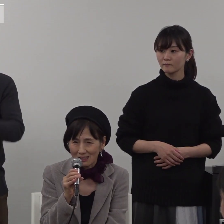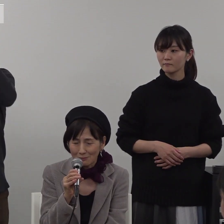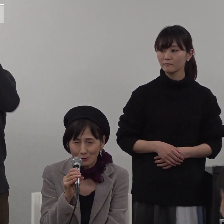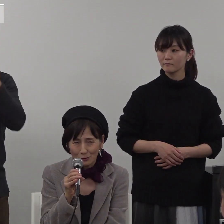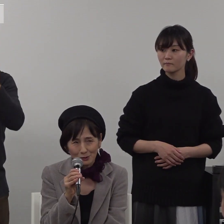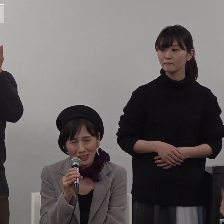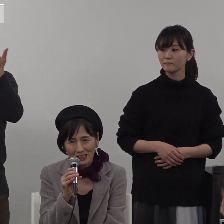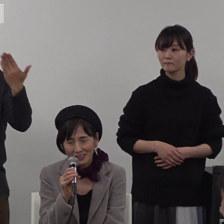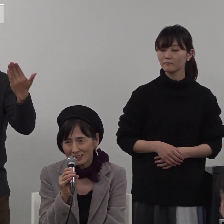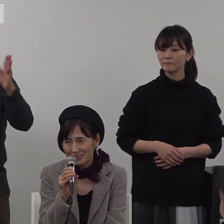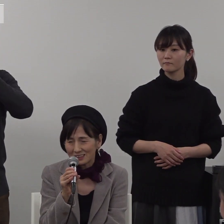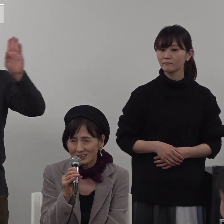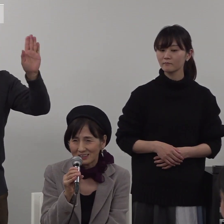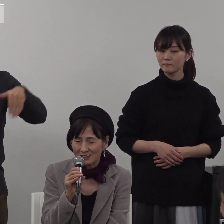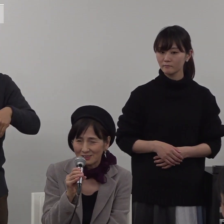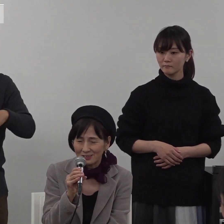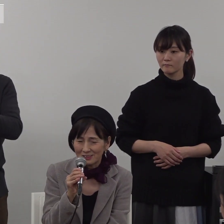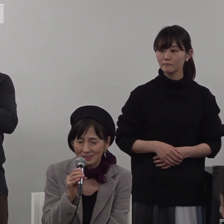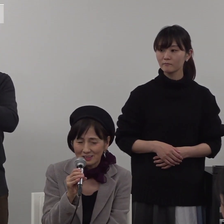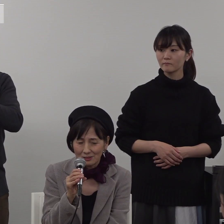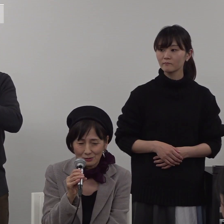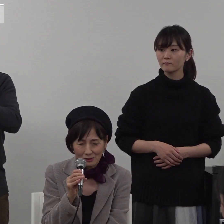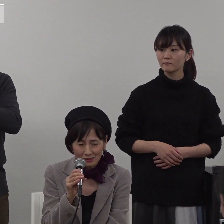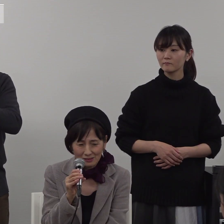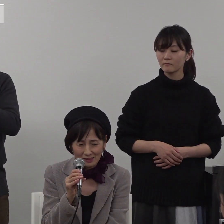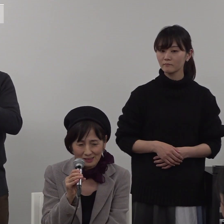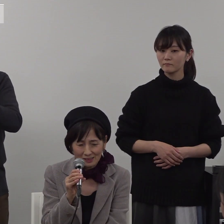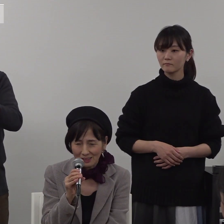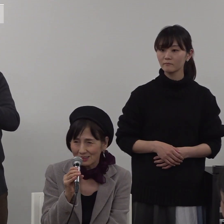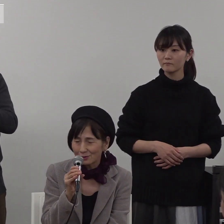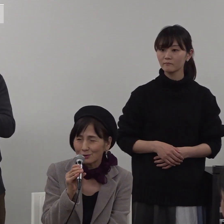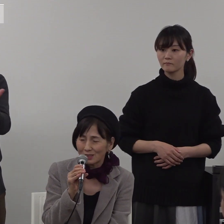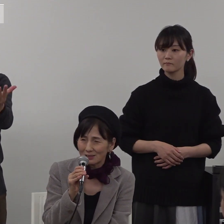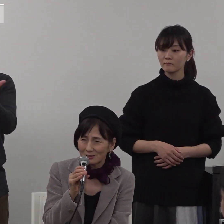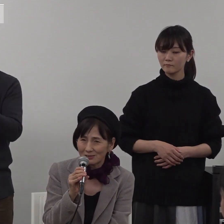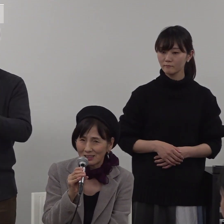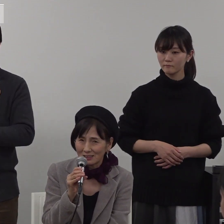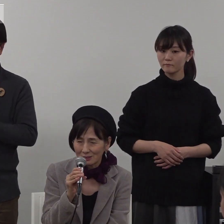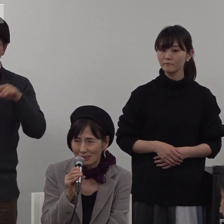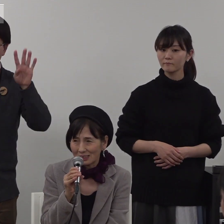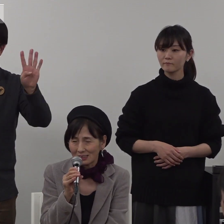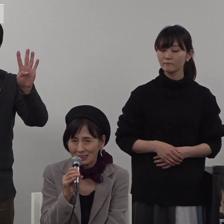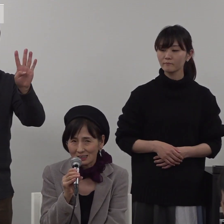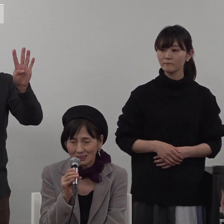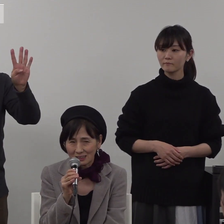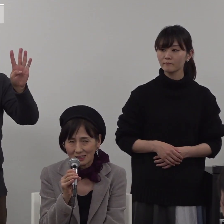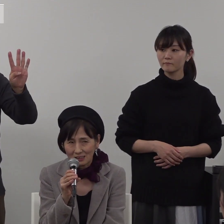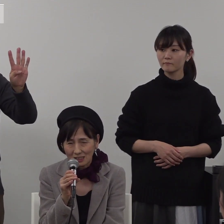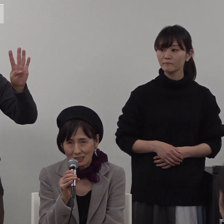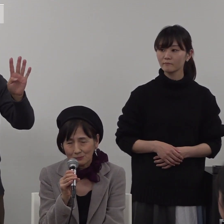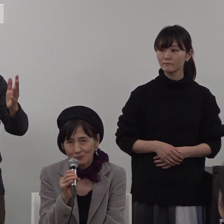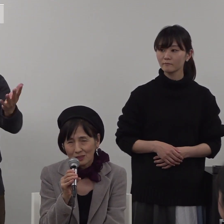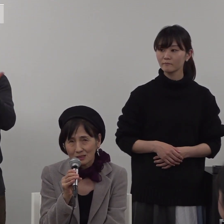もうコロナ入ってたんですけど 400人かな？そのぐらいの人が1週間で来てくださって